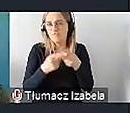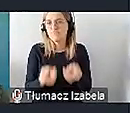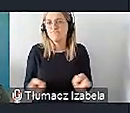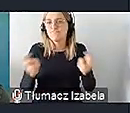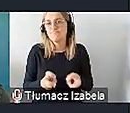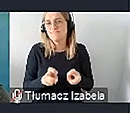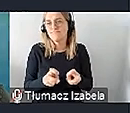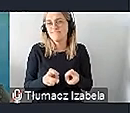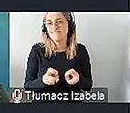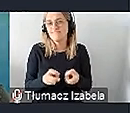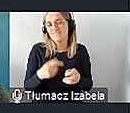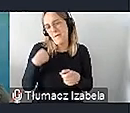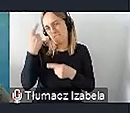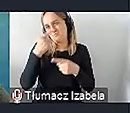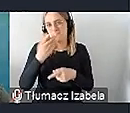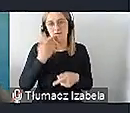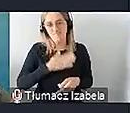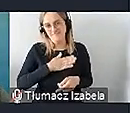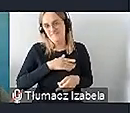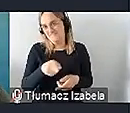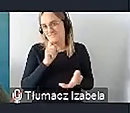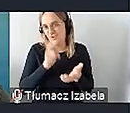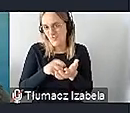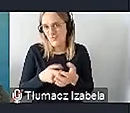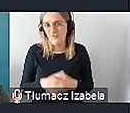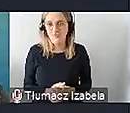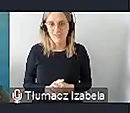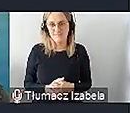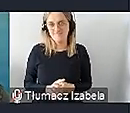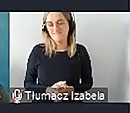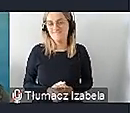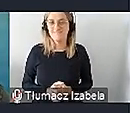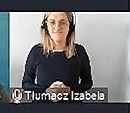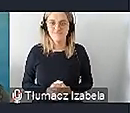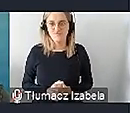można stworzyć taką całkiem sympatyczną ikonę kurki.